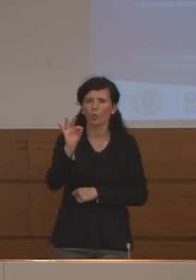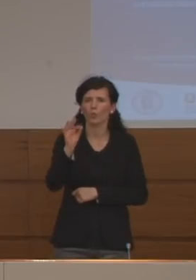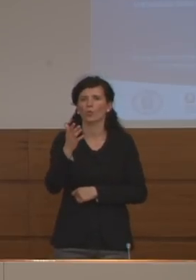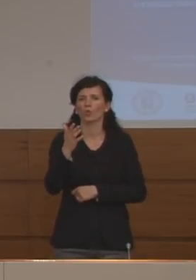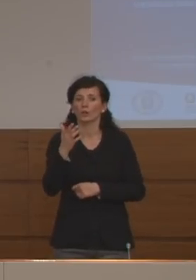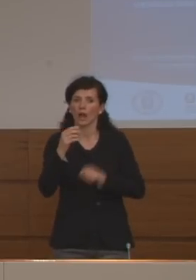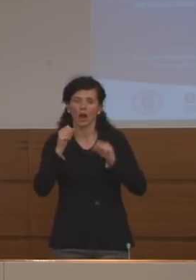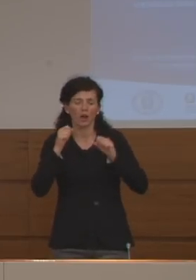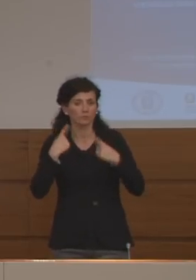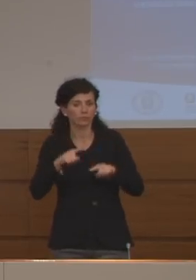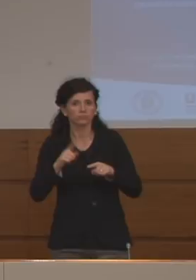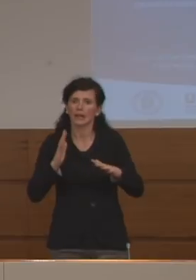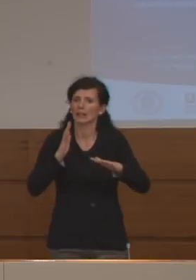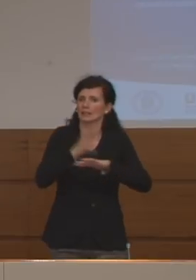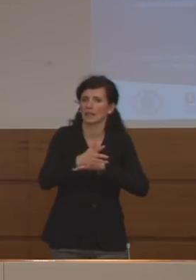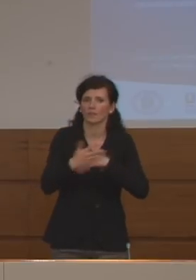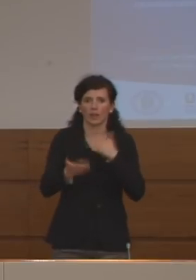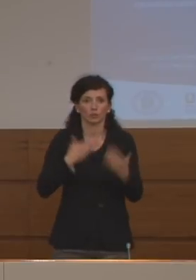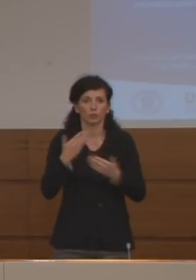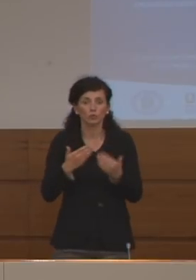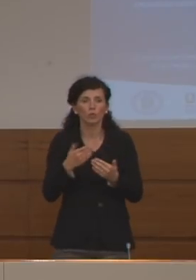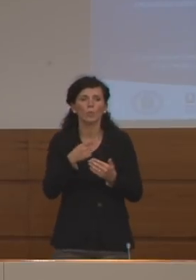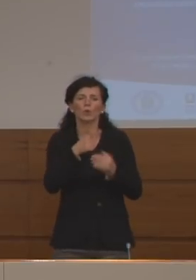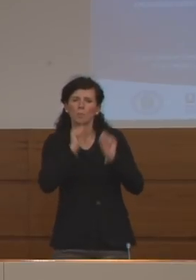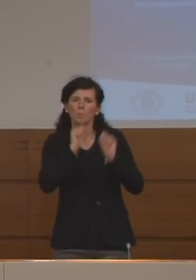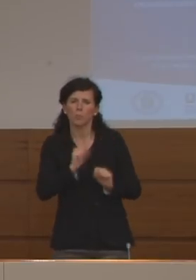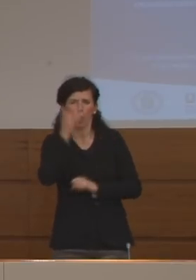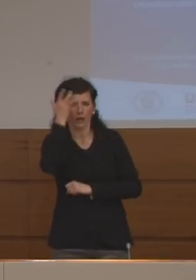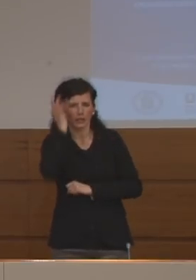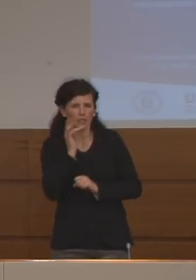infettività, contagiosità di chi ci lavora,